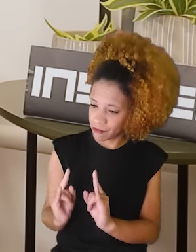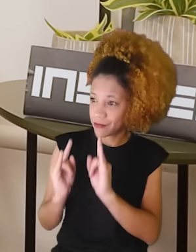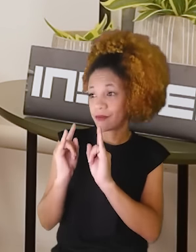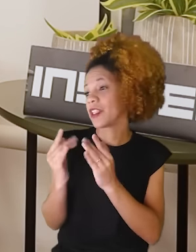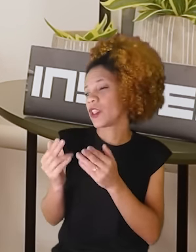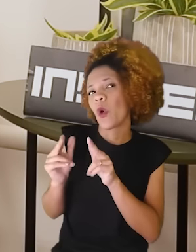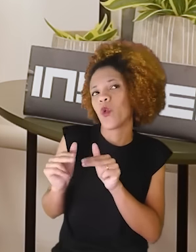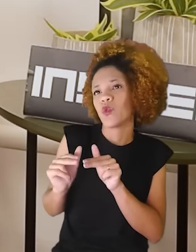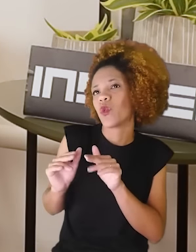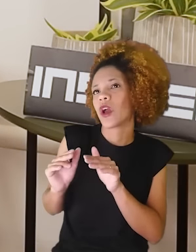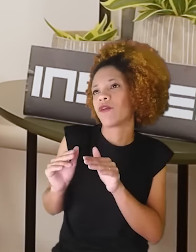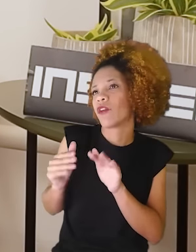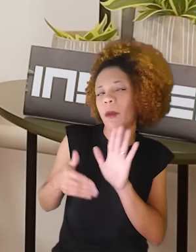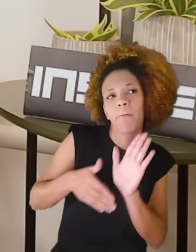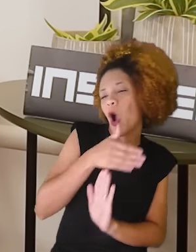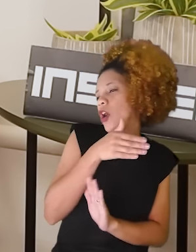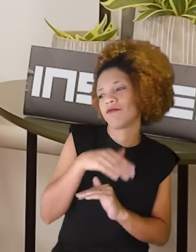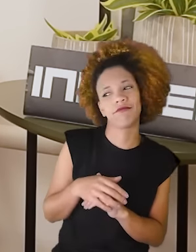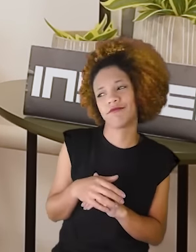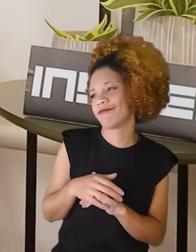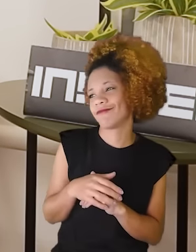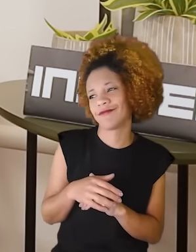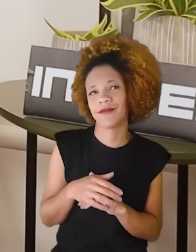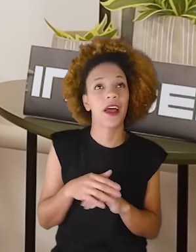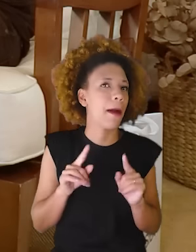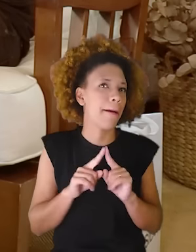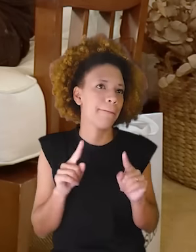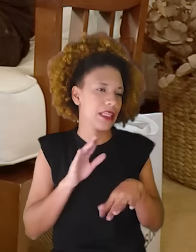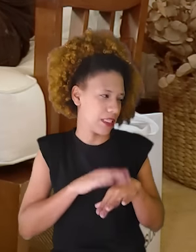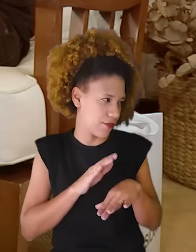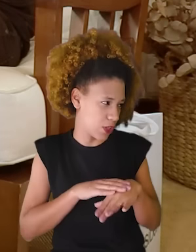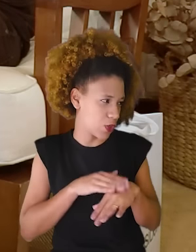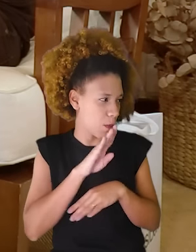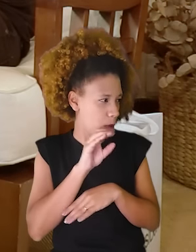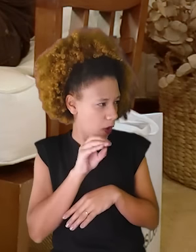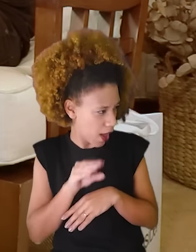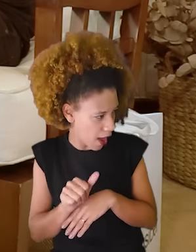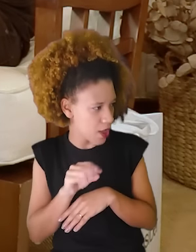então assim eu nunca vou sair de lá cara E aí tu re tu fez uma boate no teu apartamento é eu botei